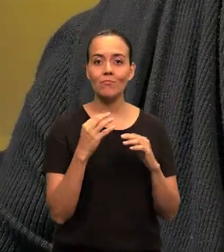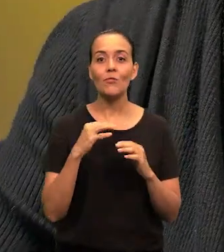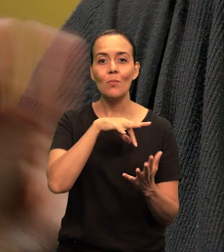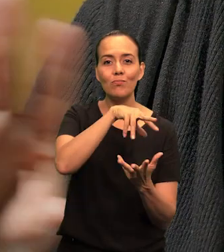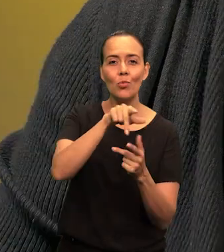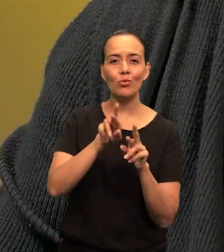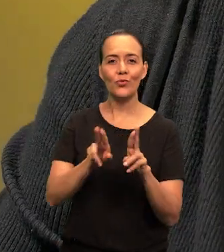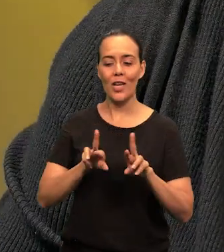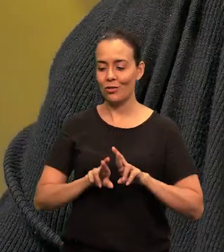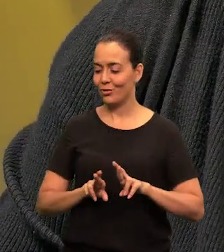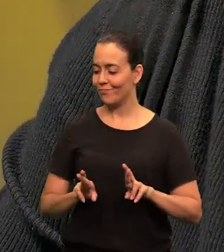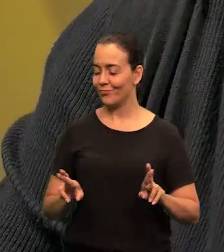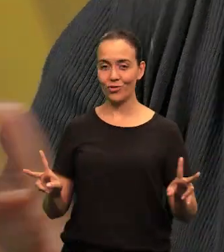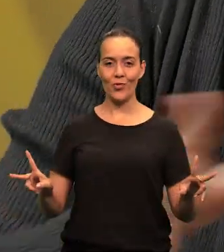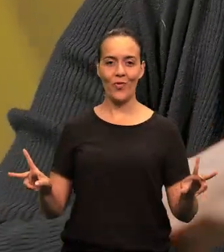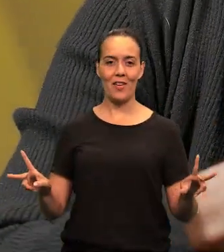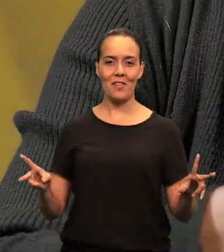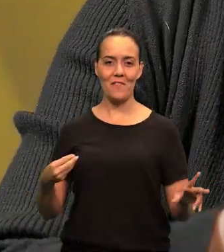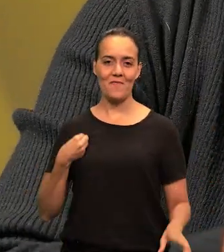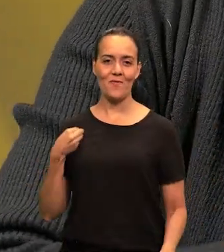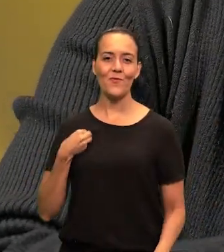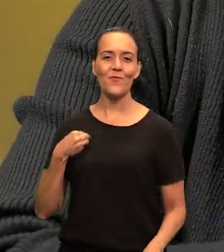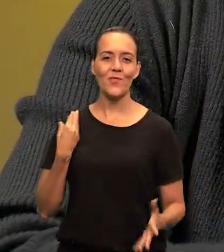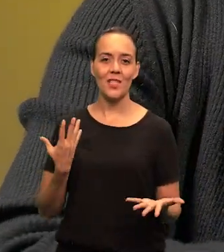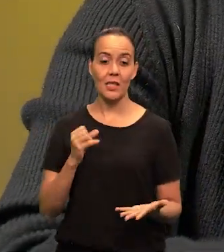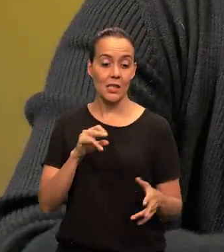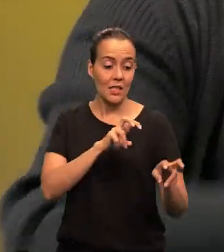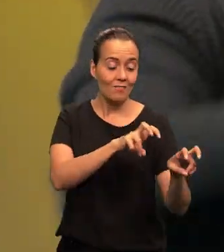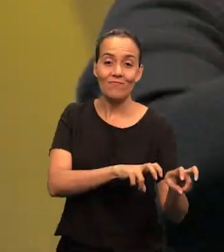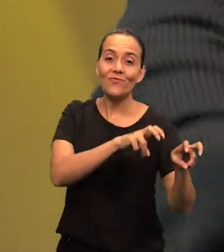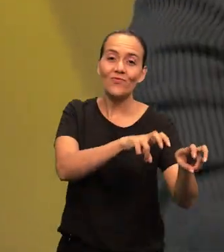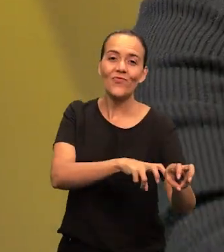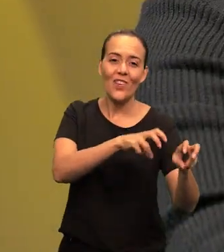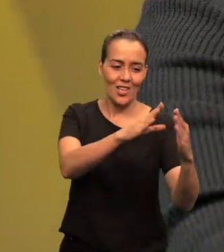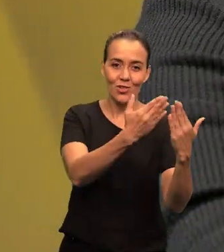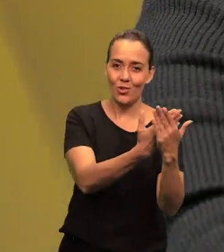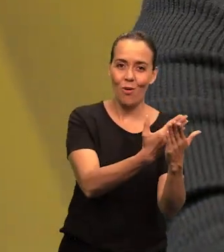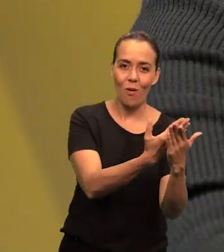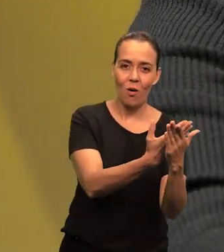São outras periferias. Se essa escola está no campo, ela é outra escola.